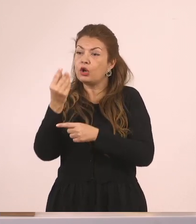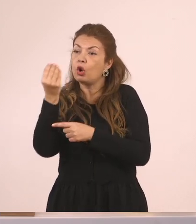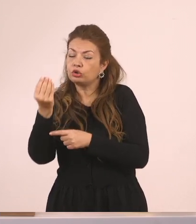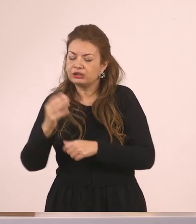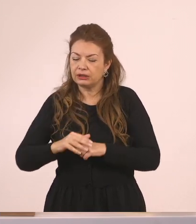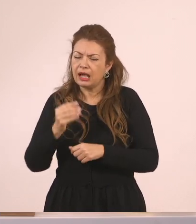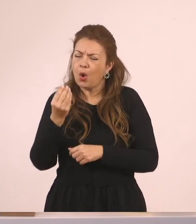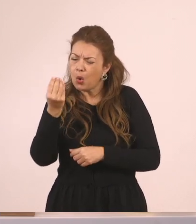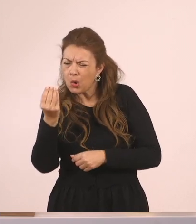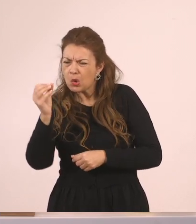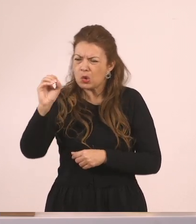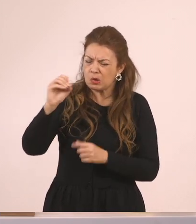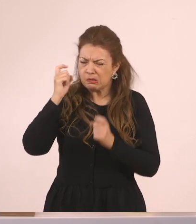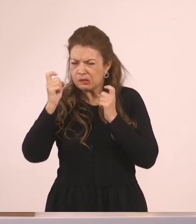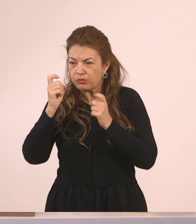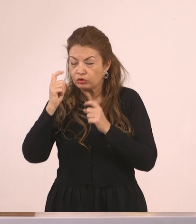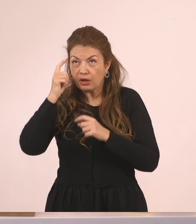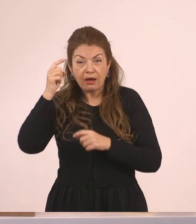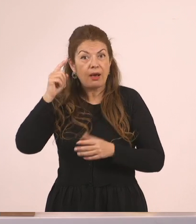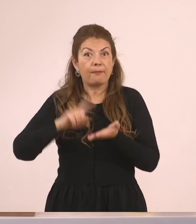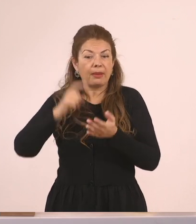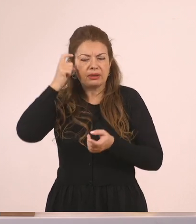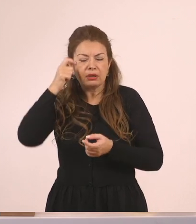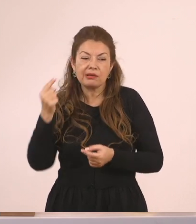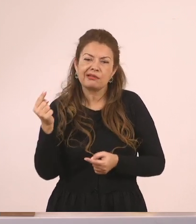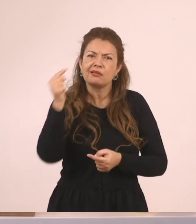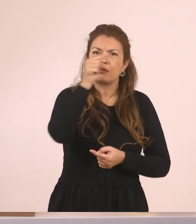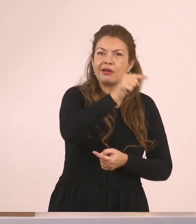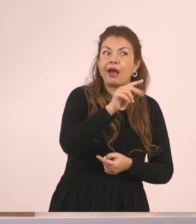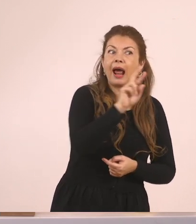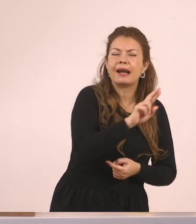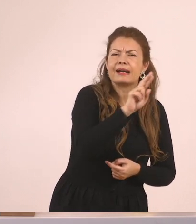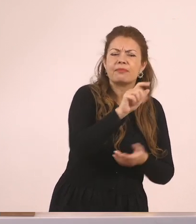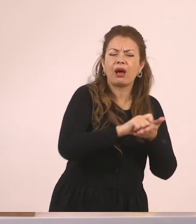Παράγεται από το ανακυκλώνω. Το ανακυκλώνω είναι ρήμα σε -ώνω